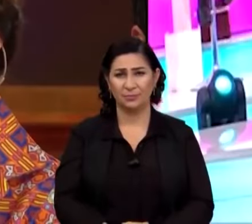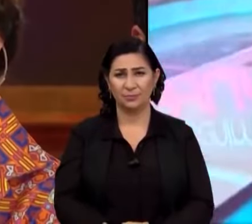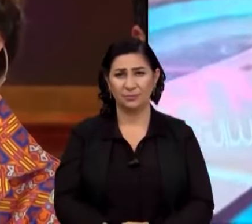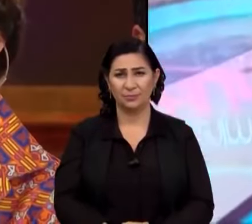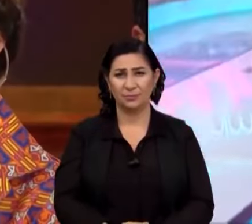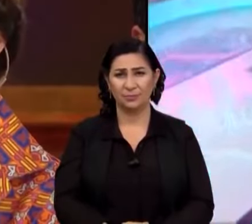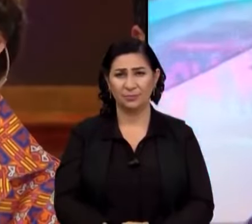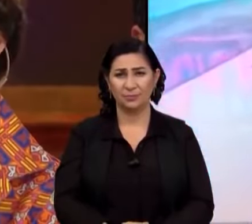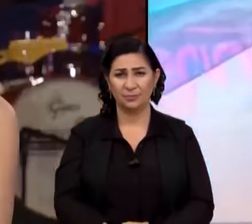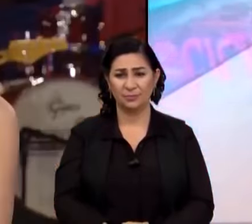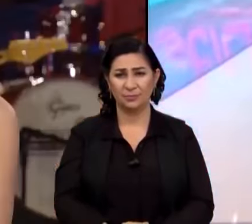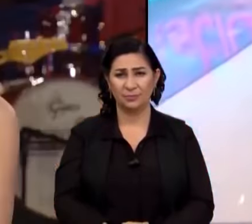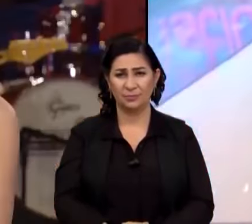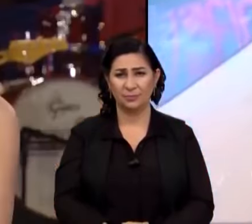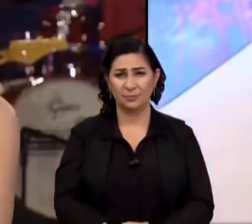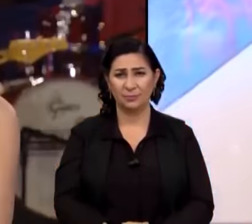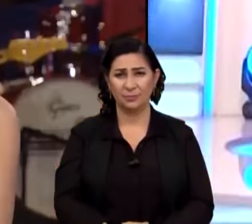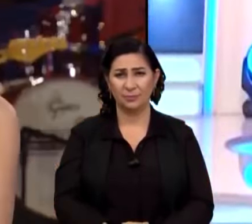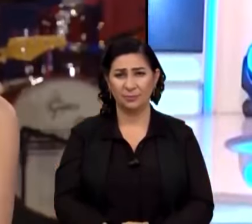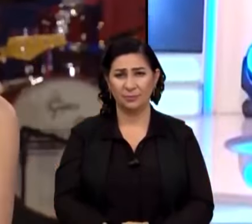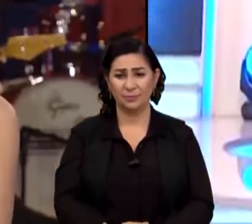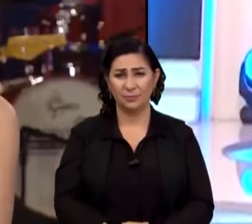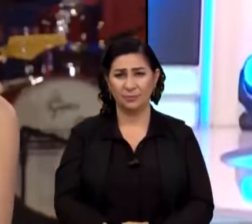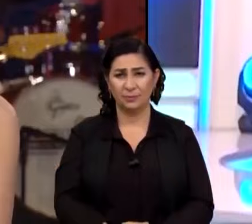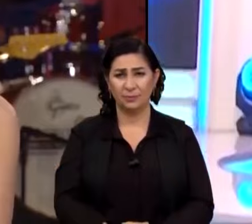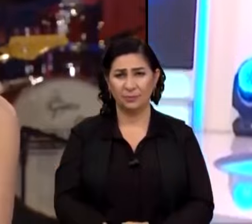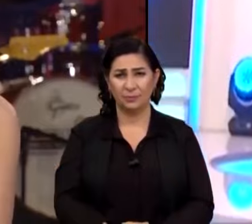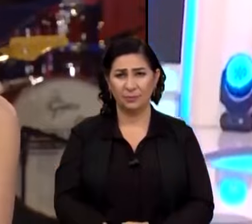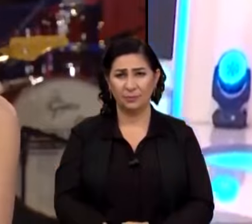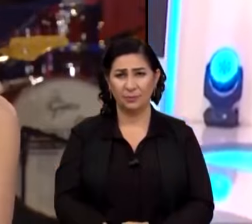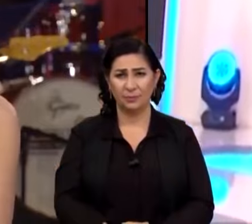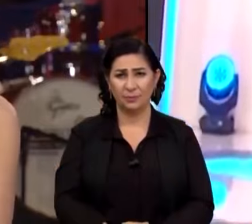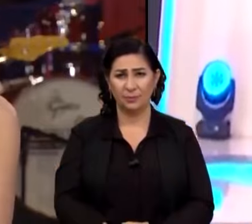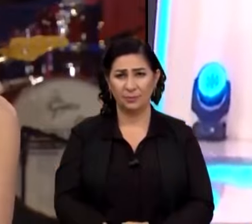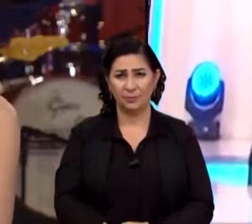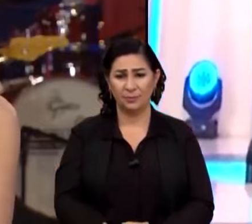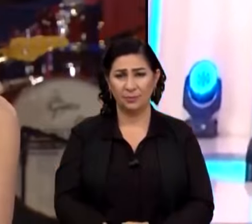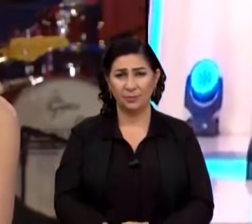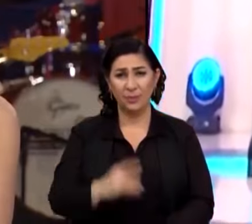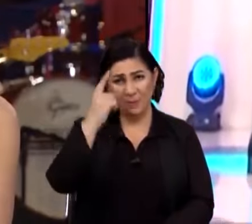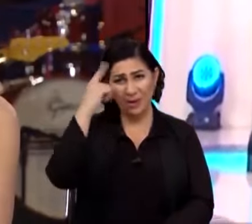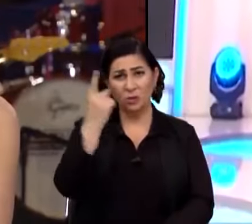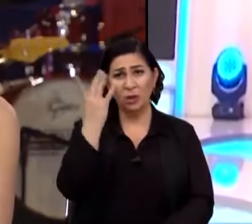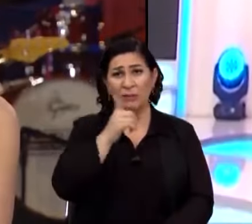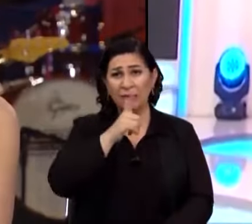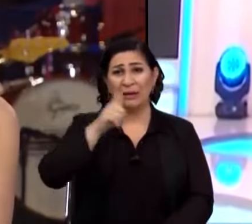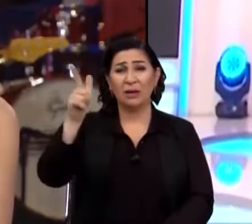Bravo yapmayın ama ya baş döndü nasıl bu kadar ses yükseltebiliyor bayı pembeler